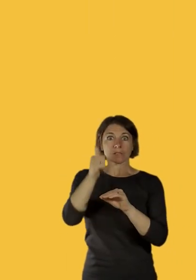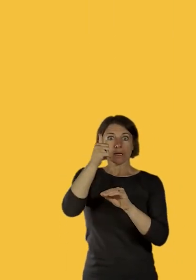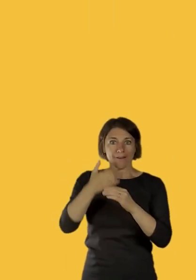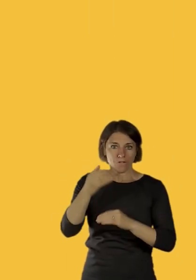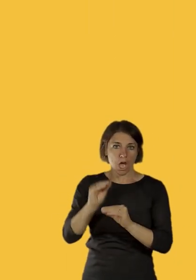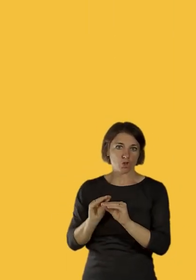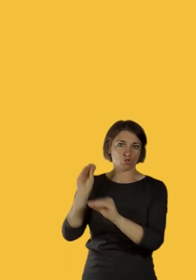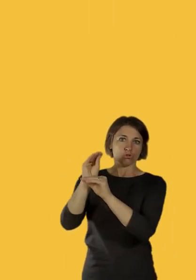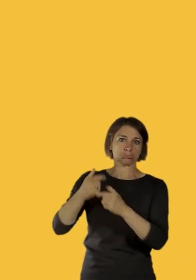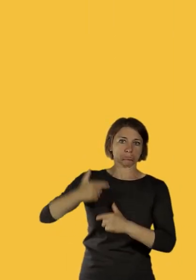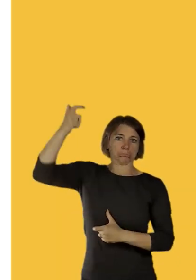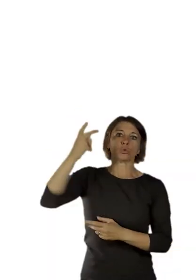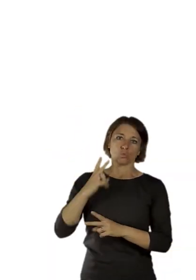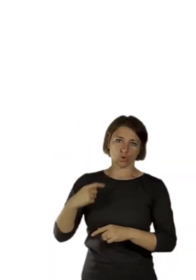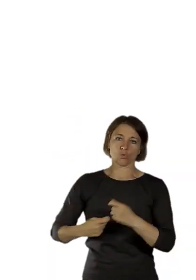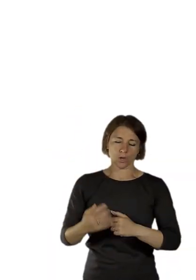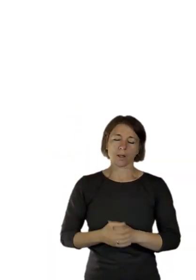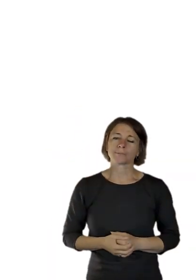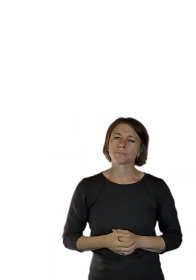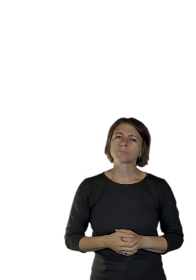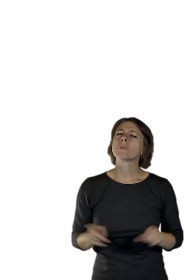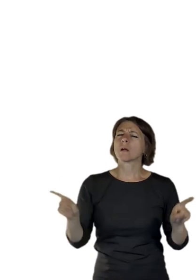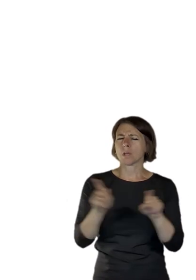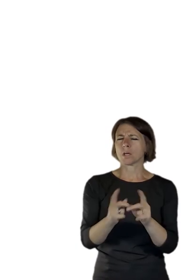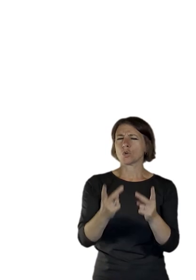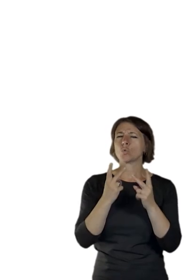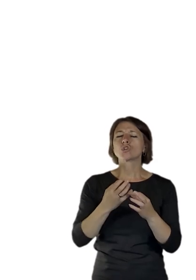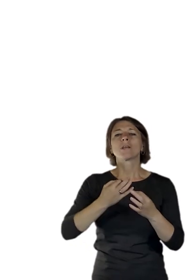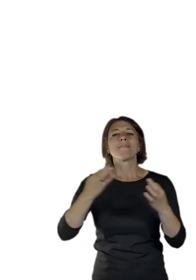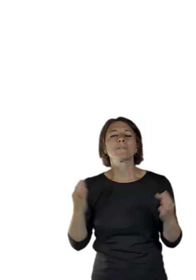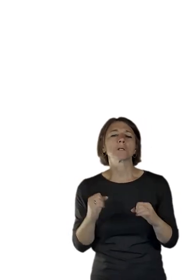Důležitou vrstvou plánu je také infrastruktura, která zajišťuje obsluhu města.